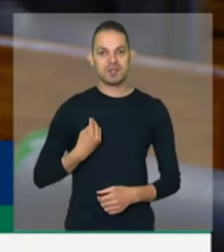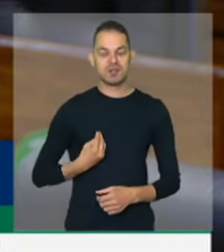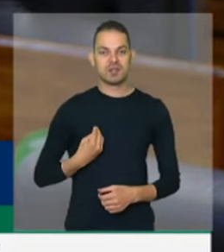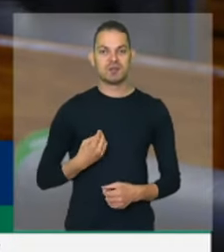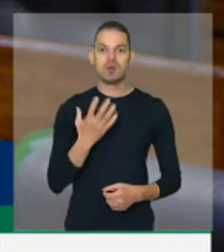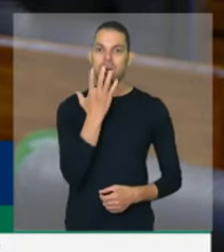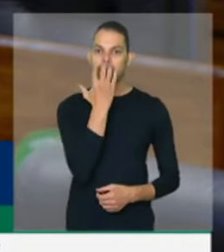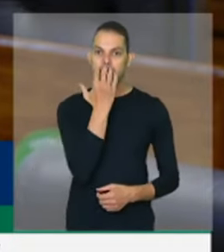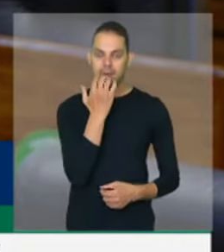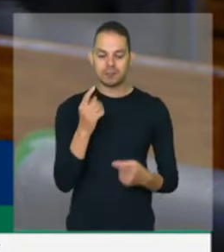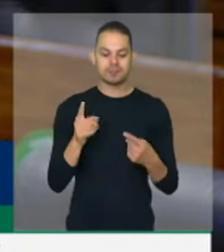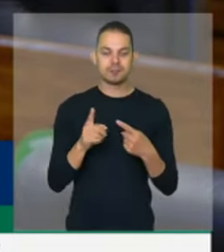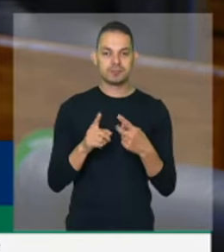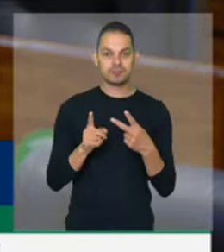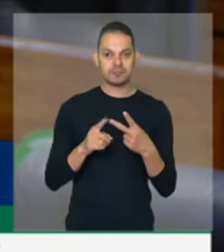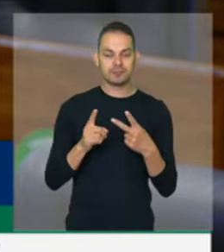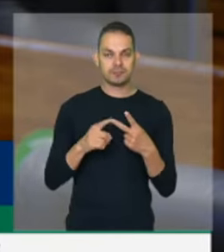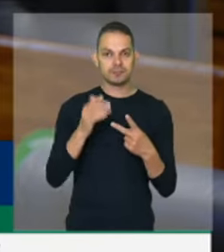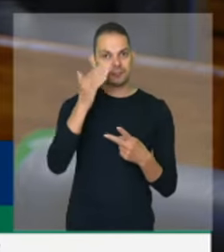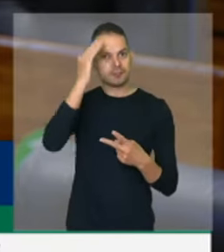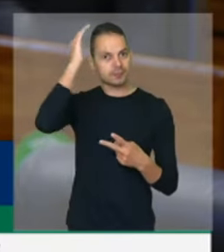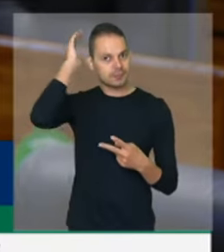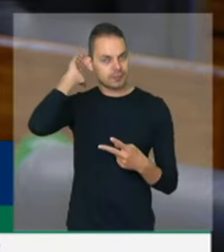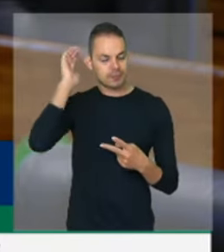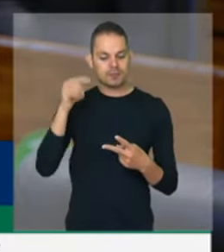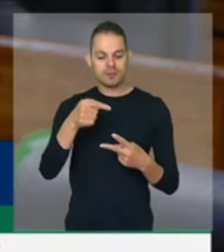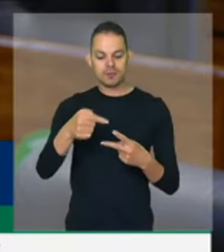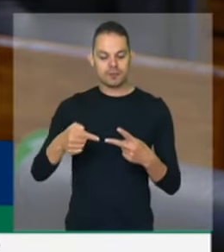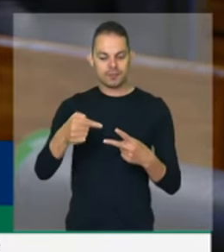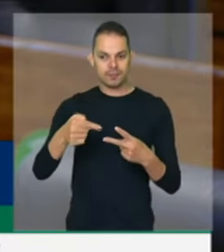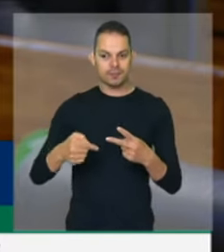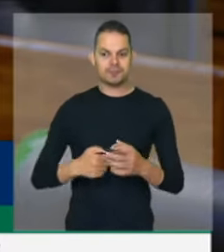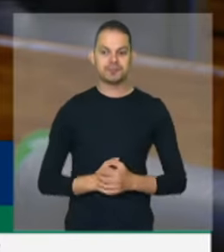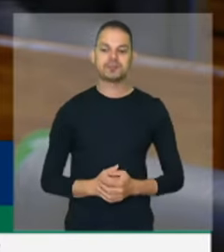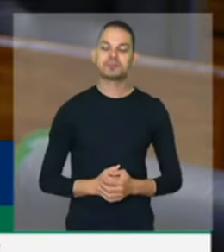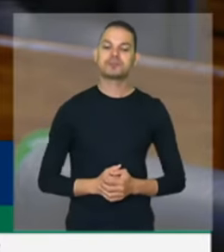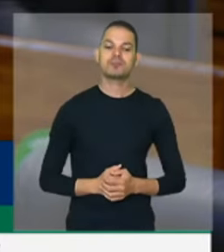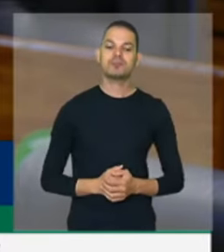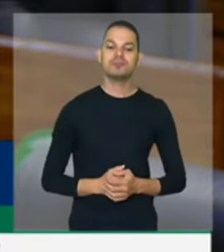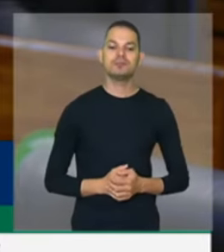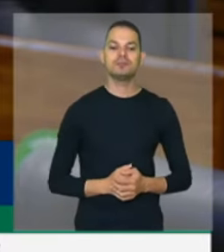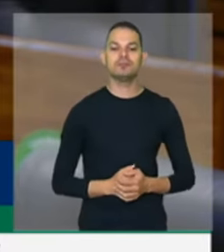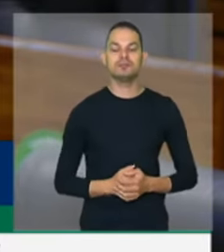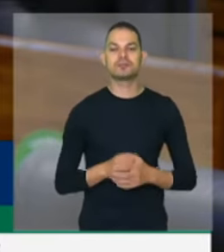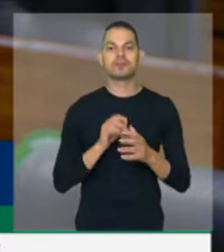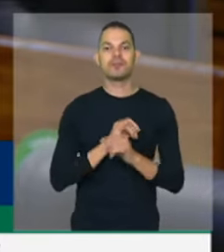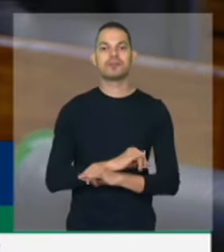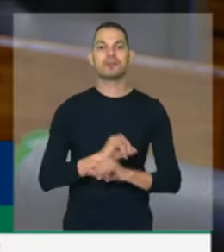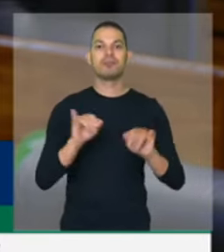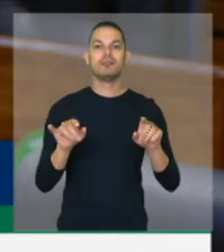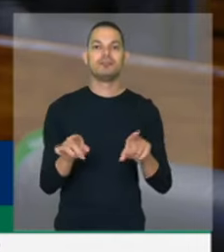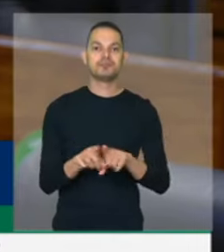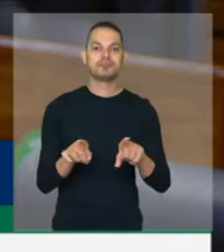E JOSÀSARNEY. FOI.... DIVULGADO TAMBÉM... UM MANIFESTO.... DO MDB.... CRIANDO UMA FRENTE EM DEFESA